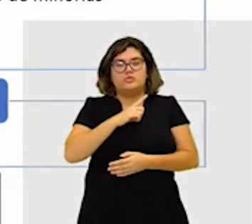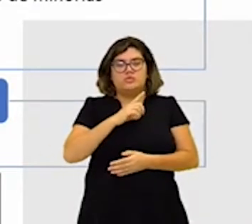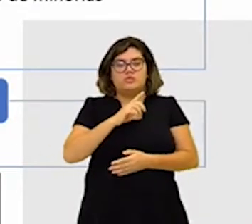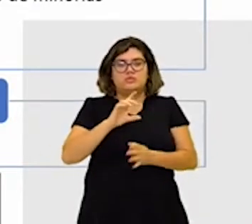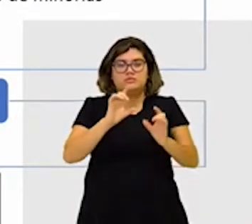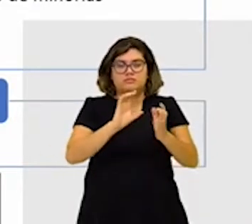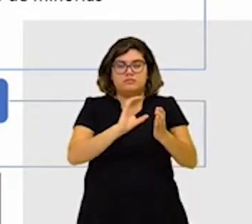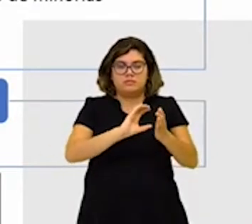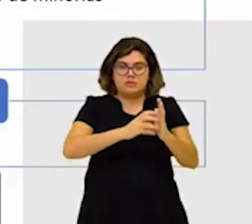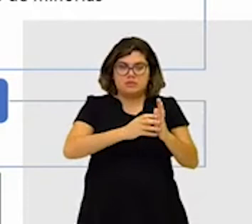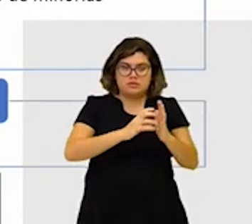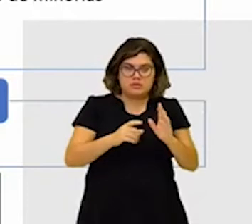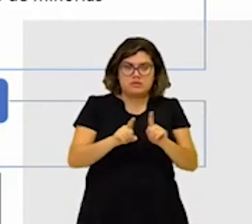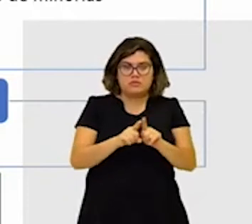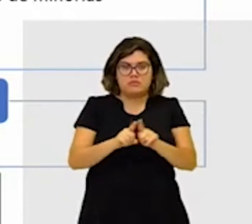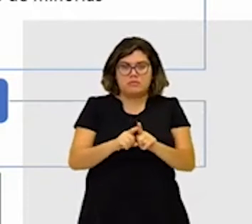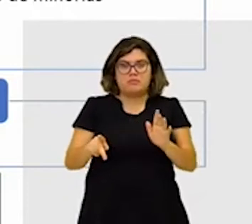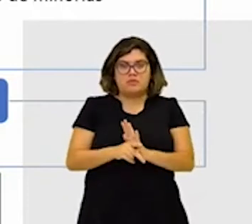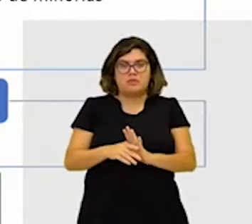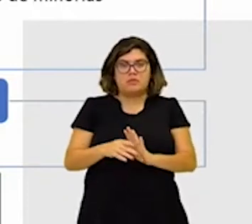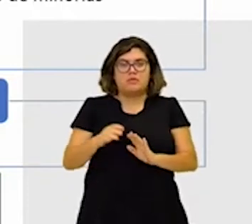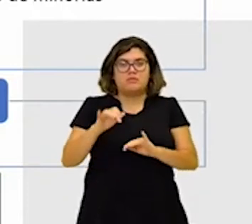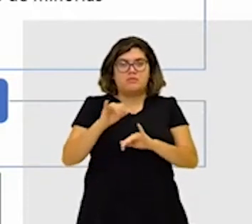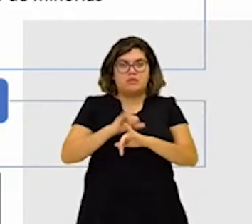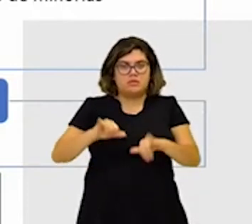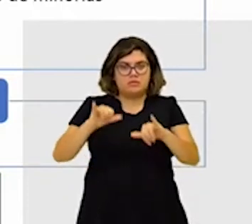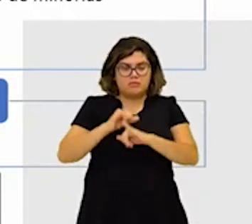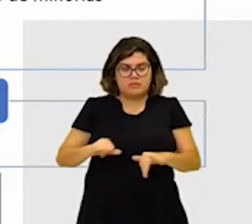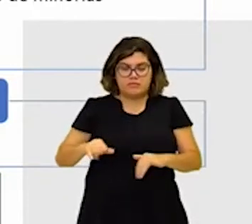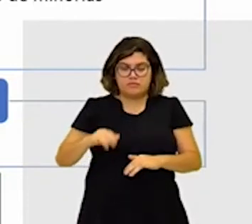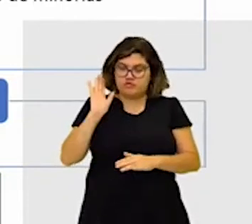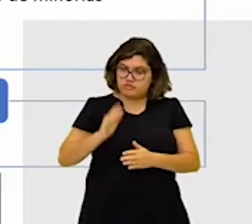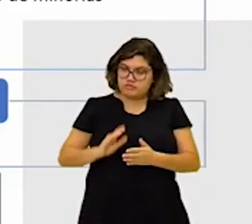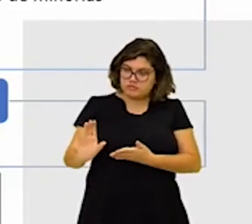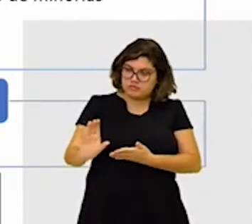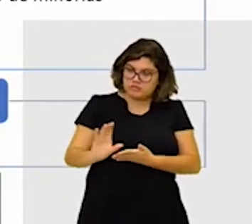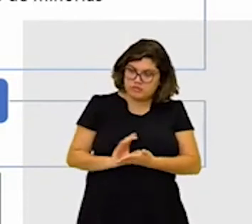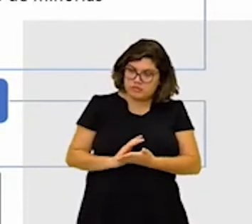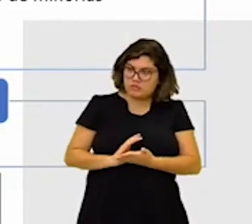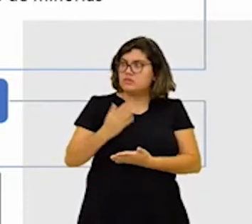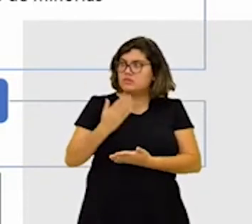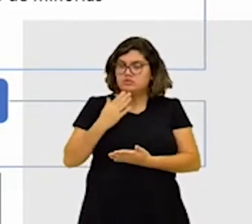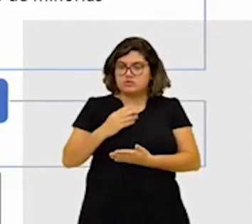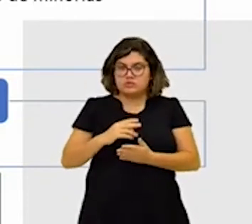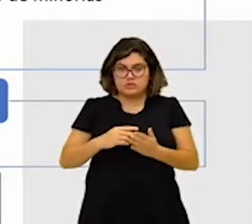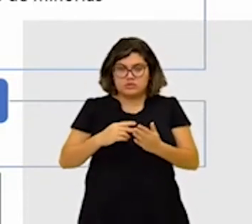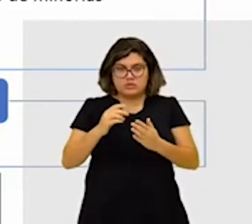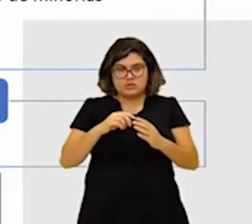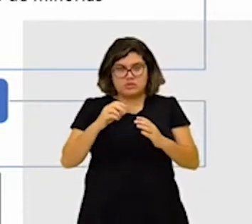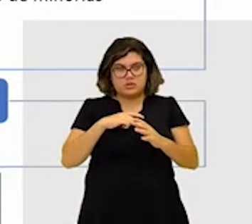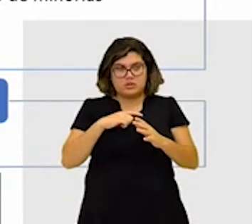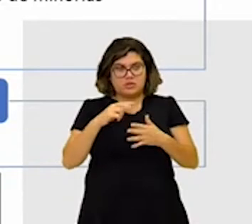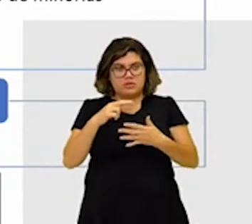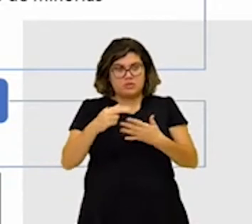de campanha uma vez recebidos esses recursos pelos diretórios nacionais nada mais há que